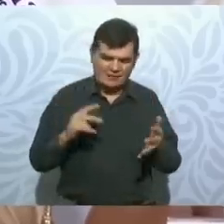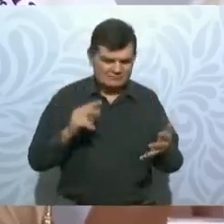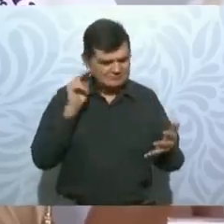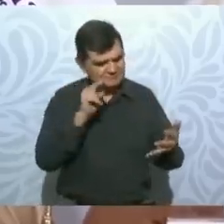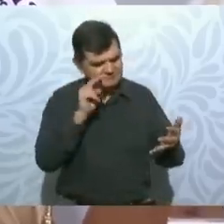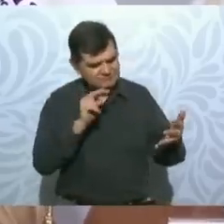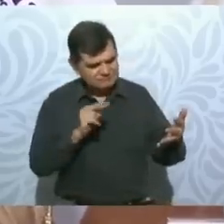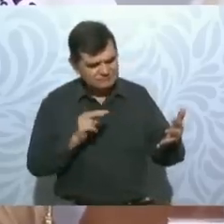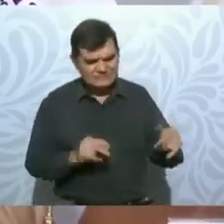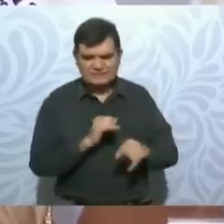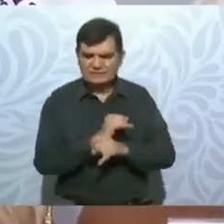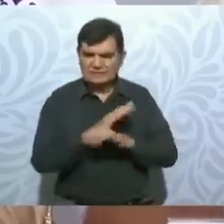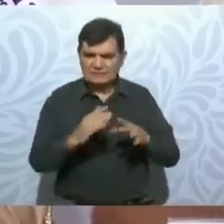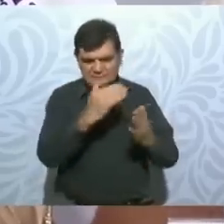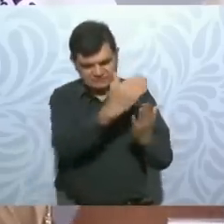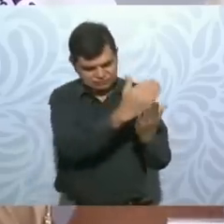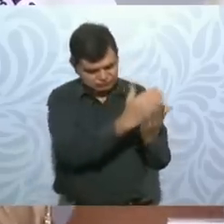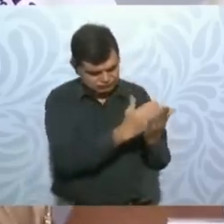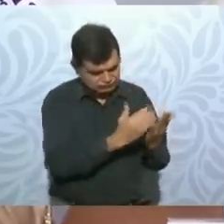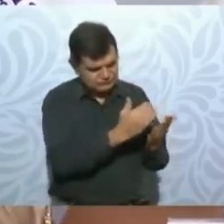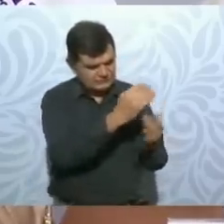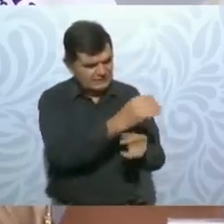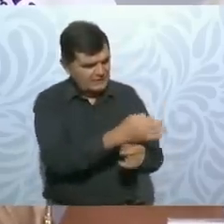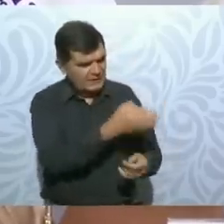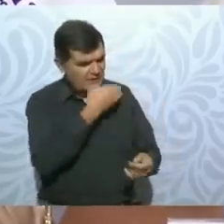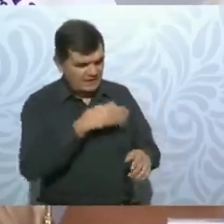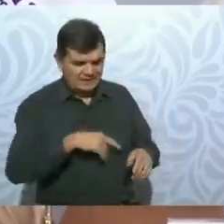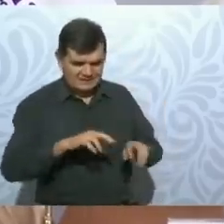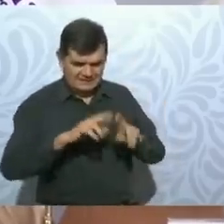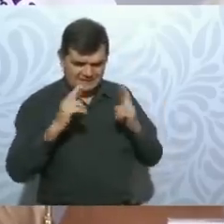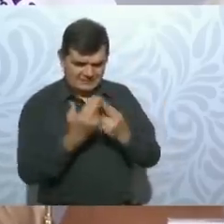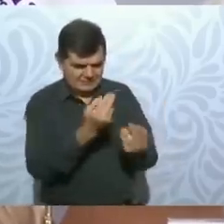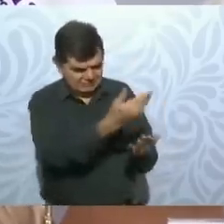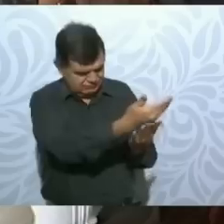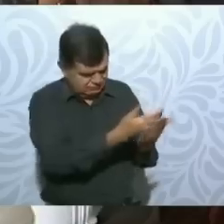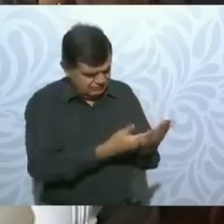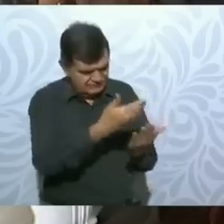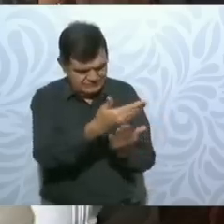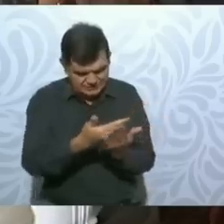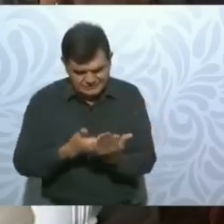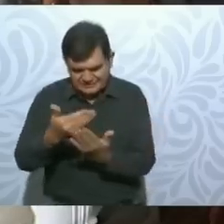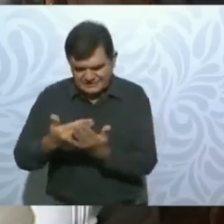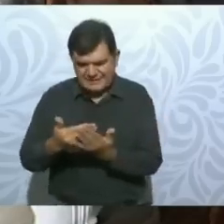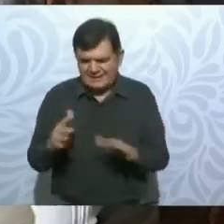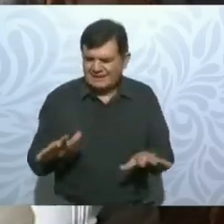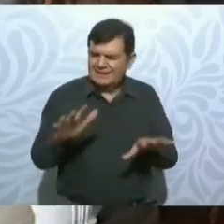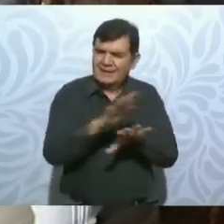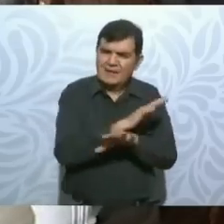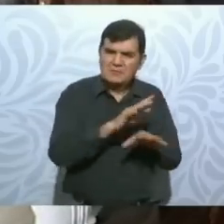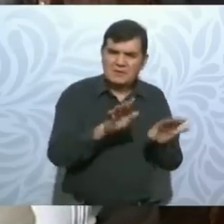información que recibimos al principio de esta reunión el cambio sustantivo que ha ocurrido en